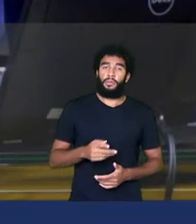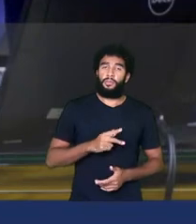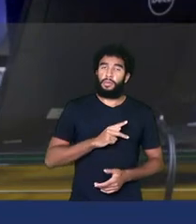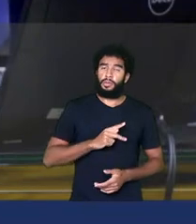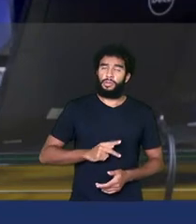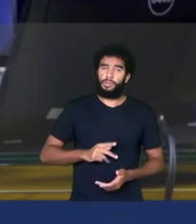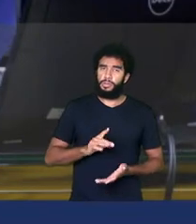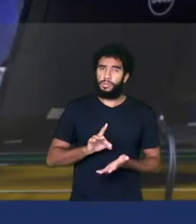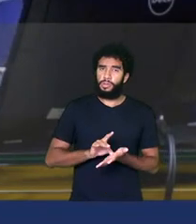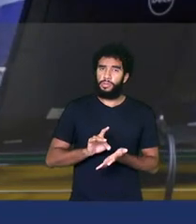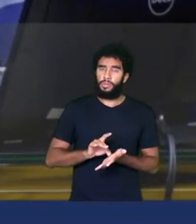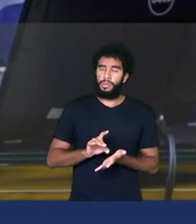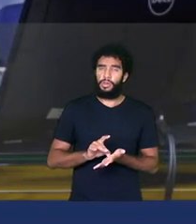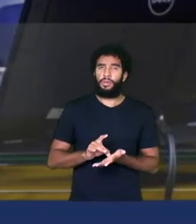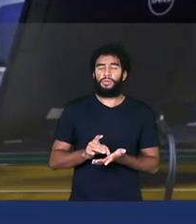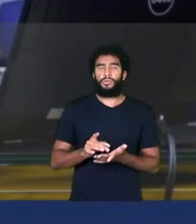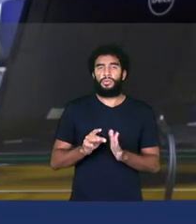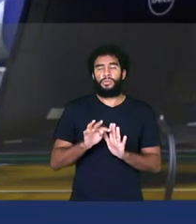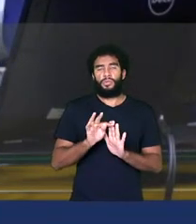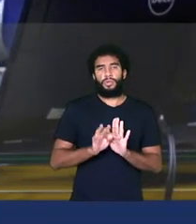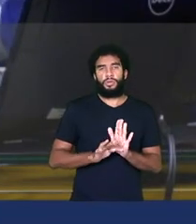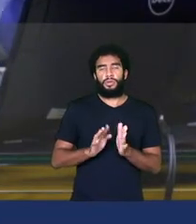ELE ASSEGURA ALGUNS CRITÉ RIOS. O PRIMEIRO É UM